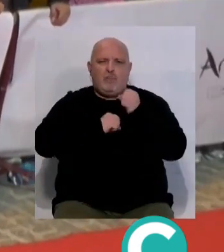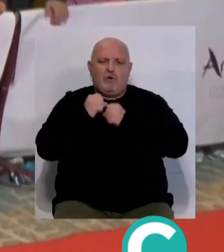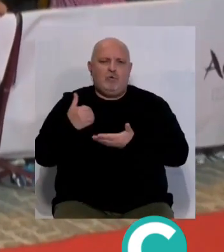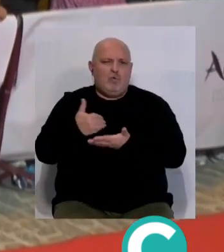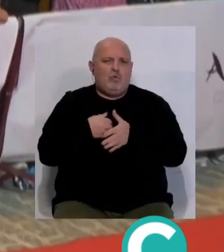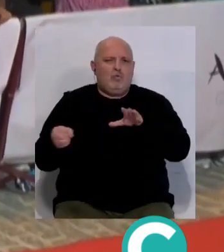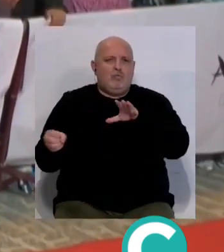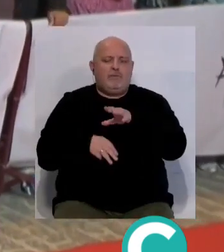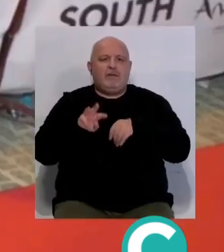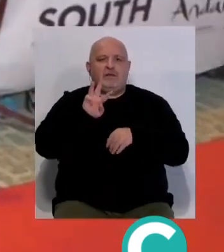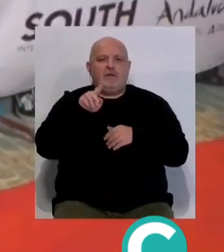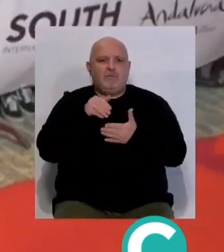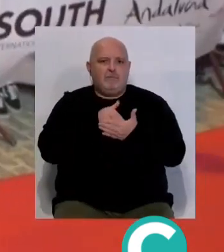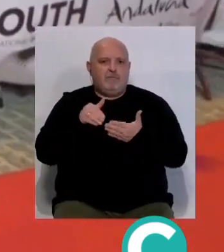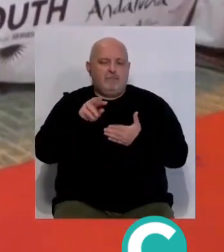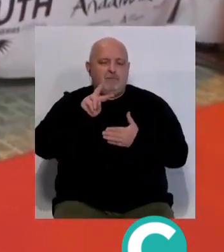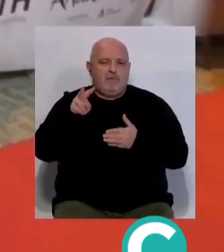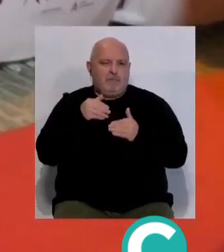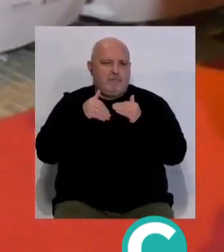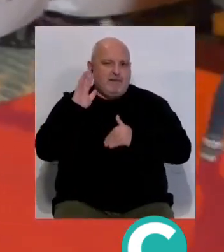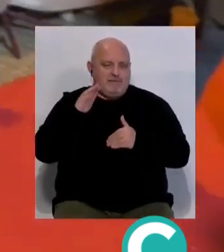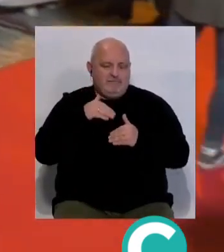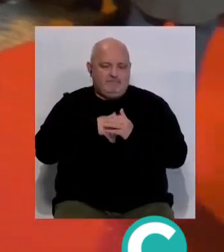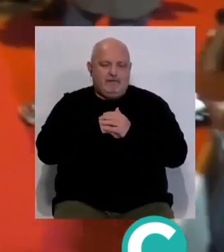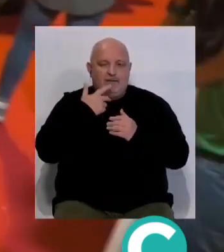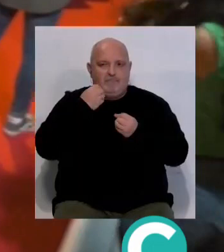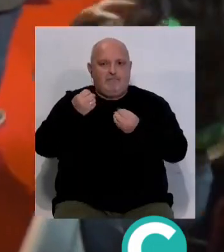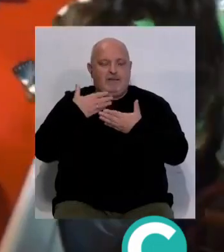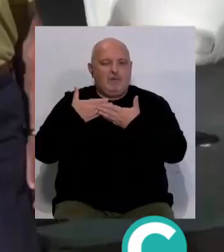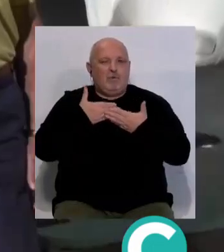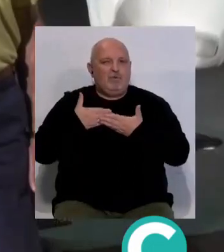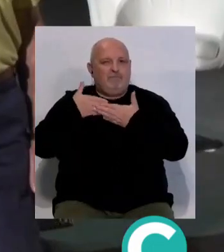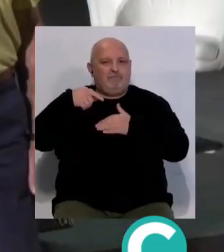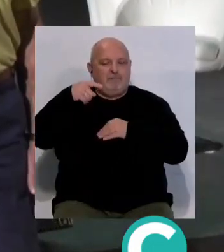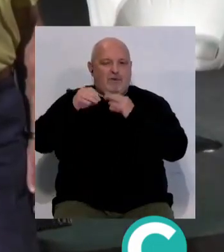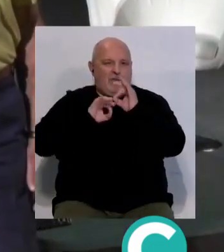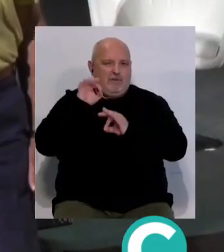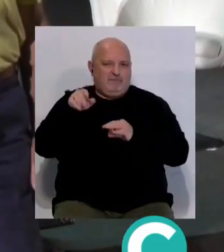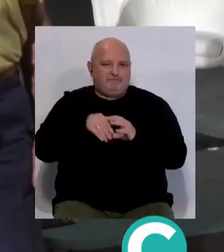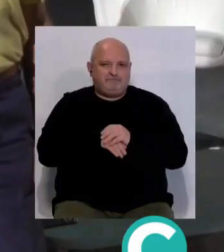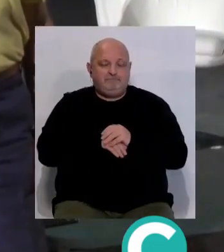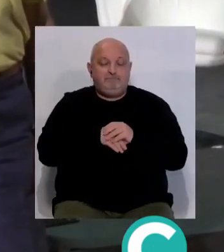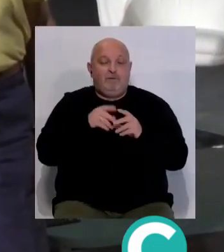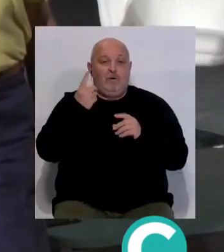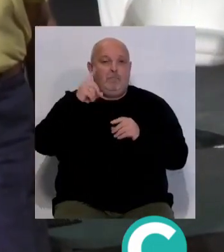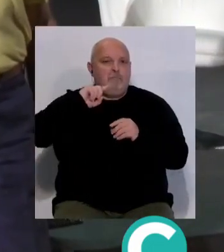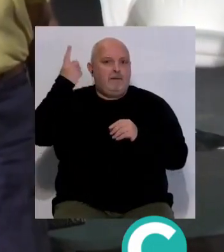de 31 mill 350,000 según el estudio realizado por la organización esta fue la primera edición del